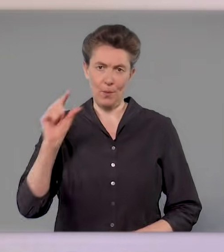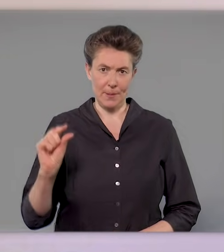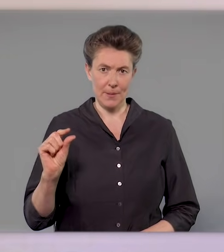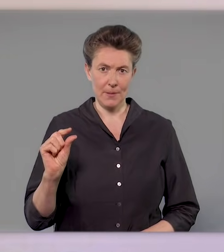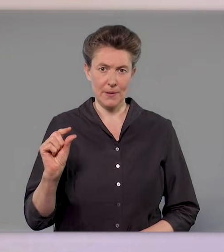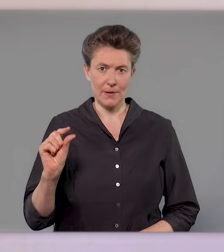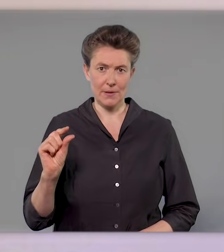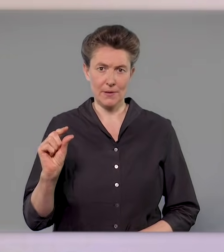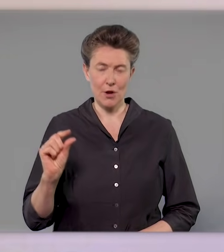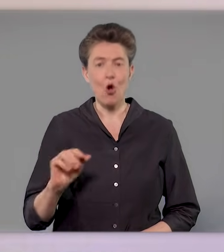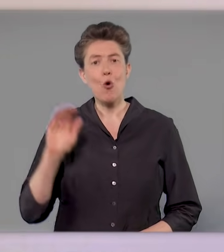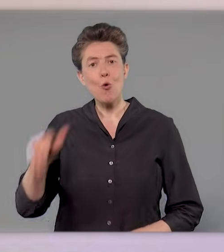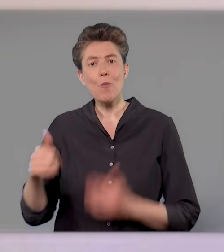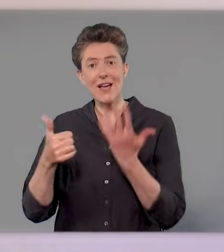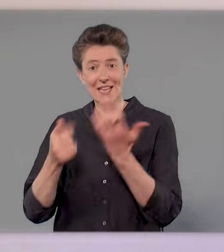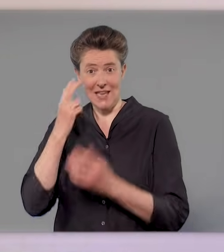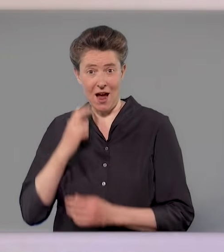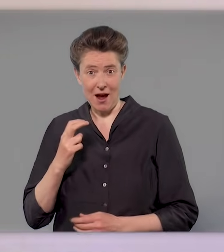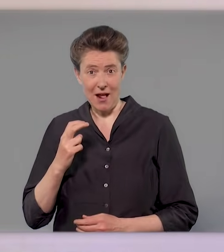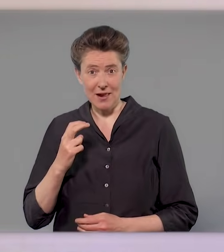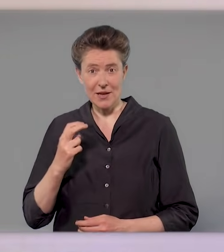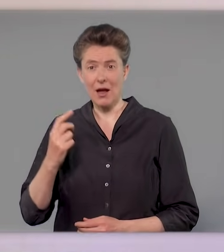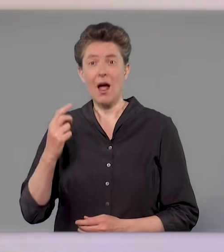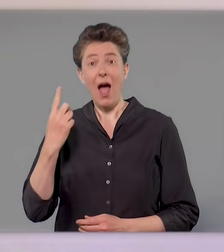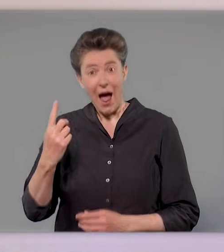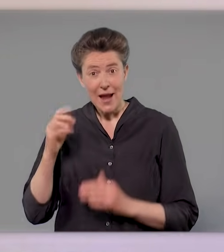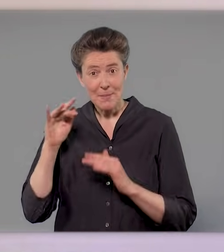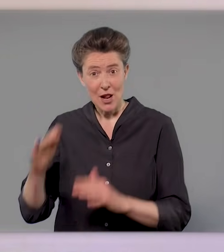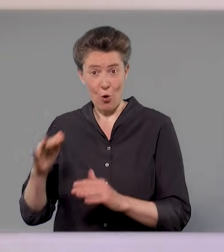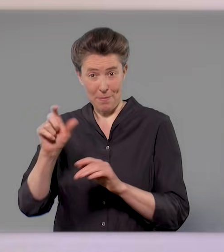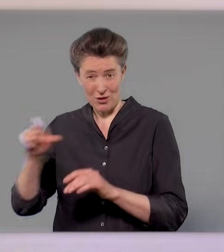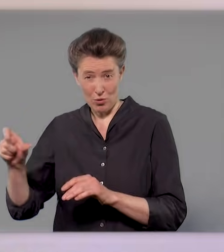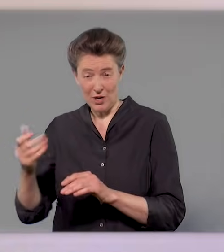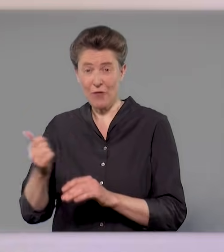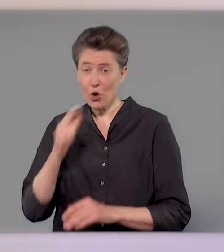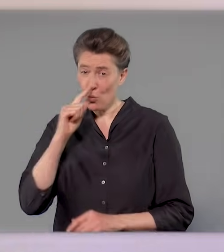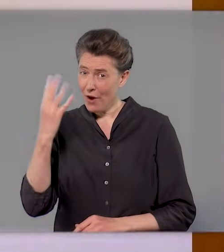Da treten schwere Impfschäden bei etwa 4 pro einer Million Menschen auf.